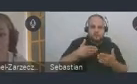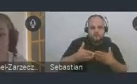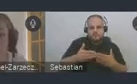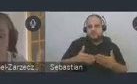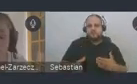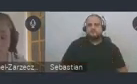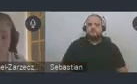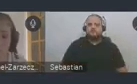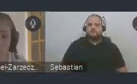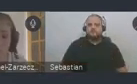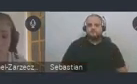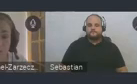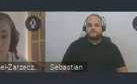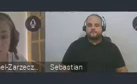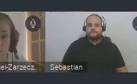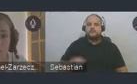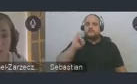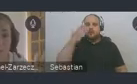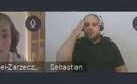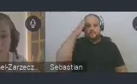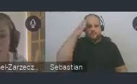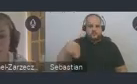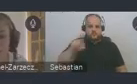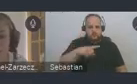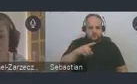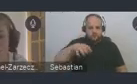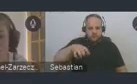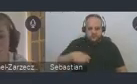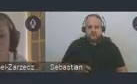jakie są umiejętności tej grupy. My sobie teraz omówimy